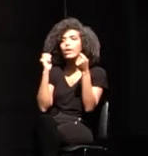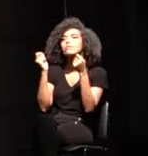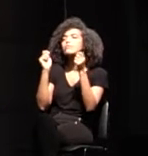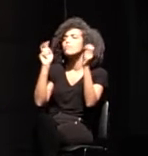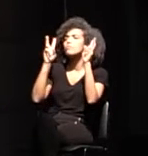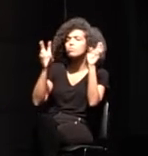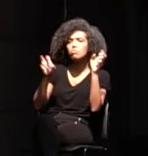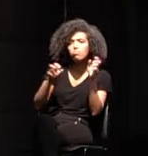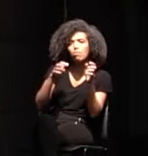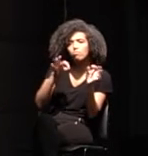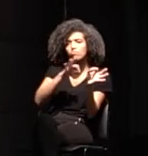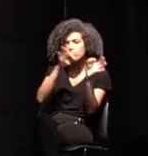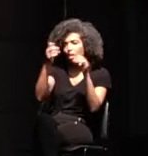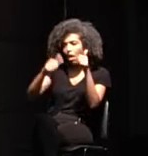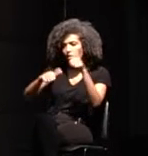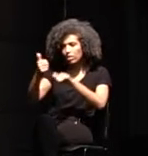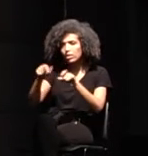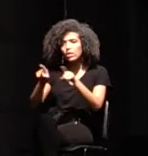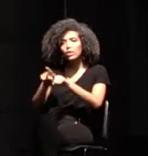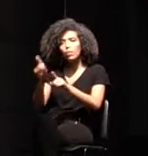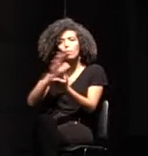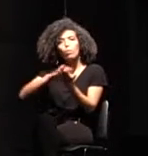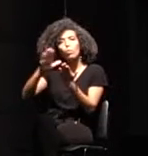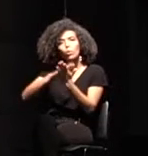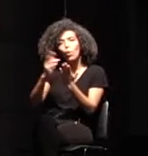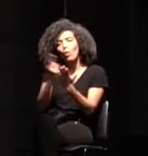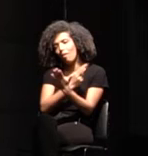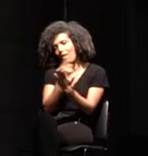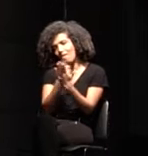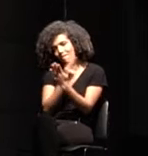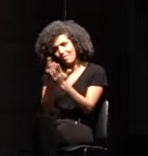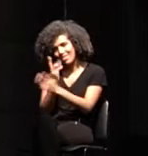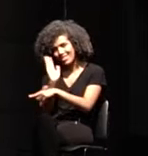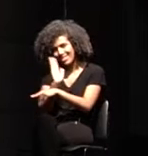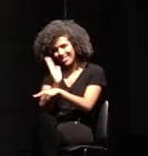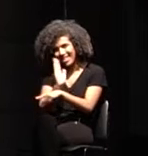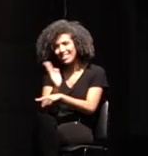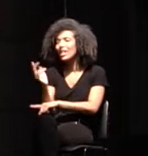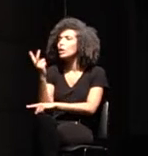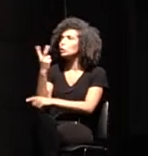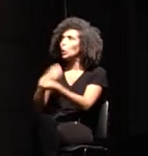e ela publicou na revista Cinetica dois anos atrás,